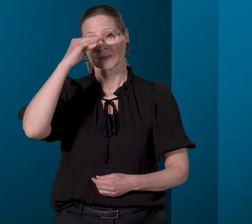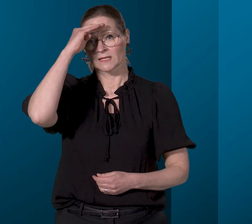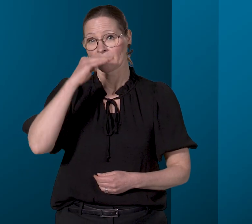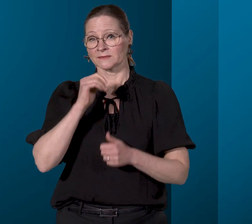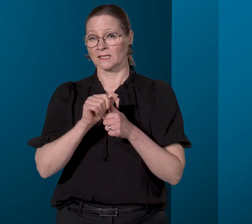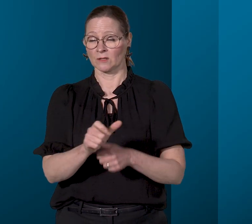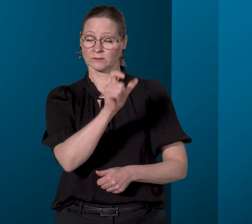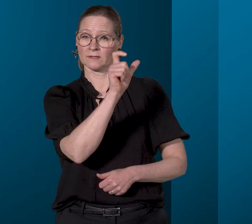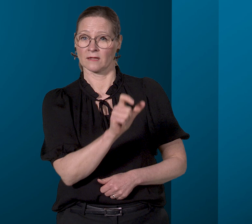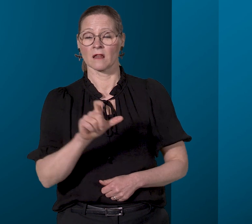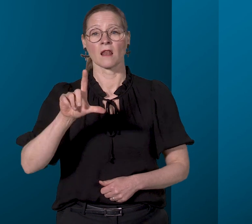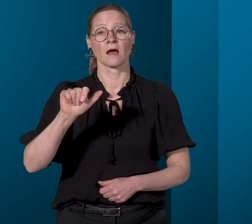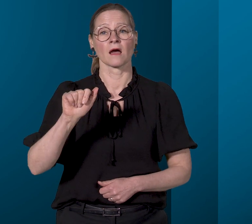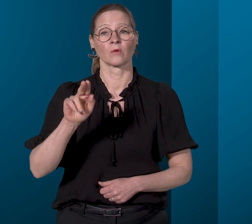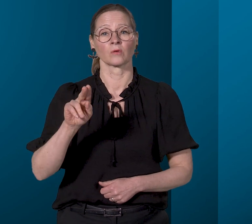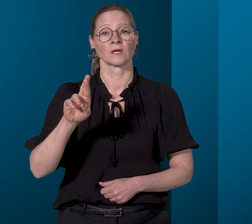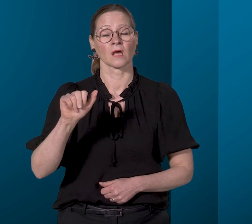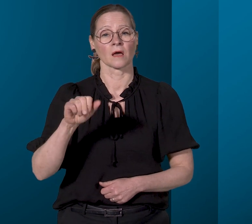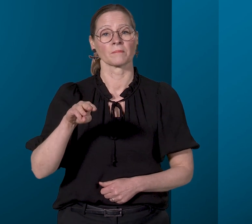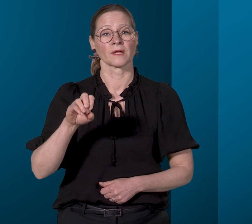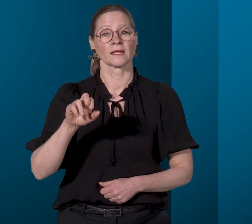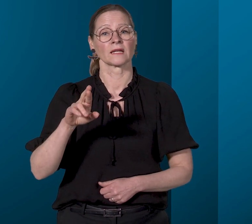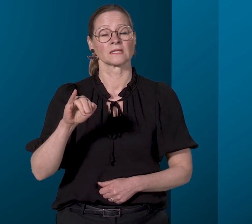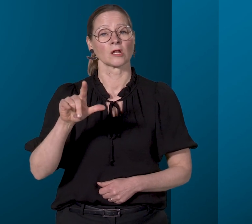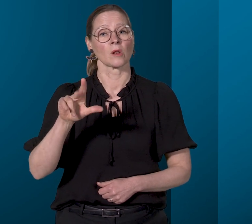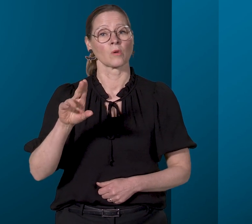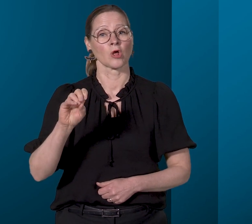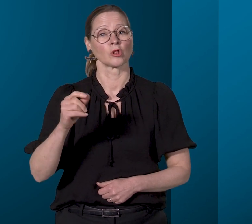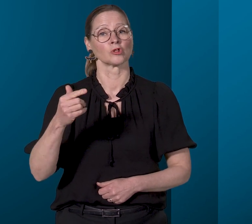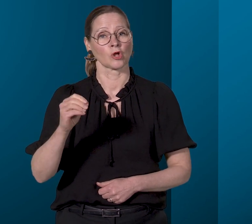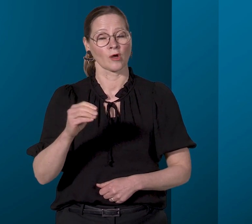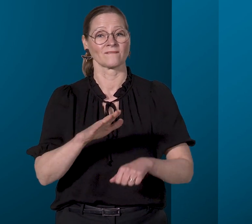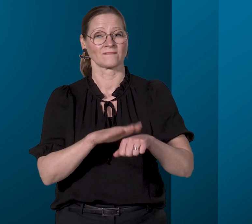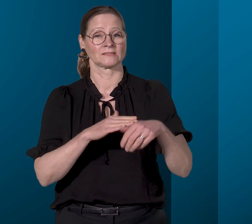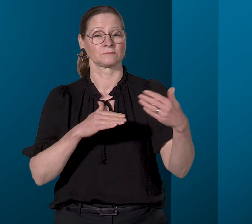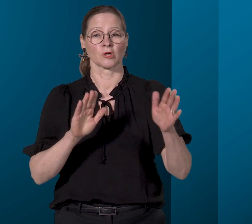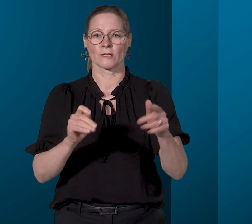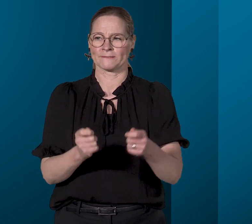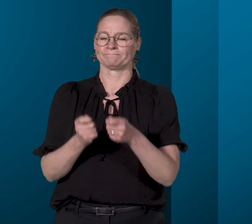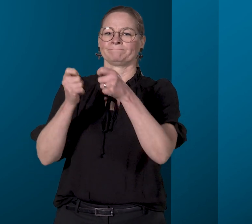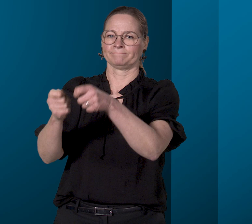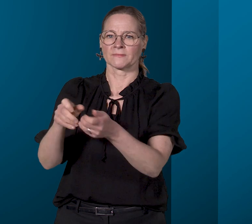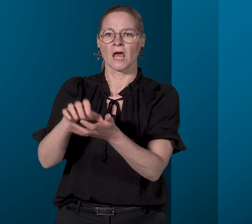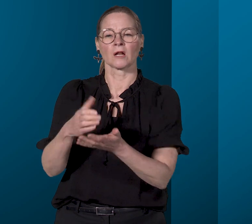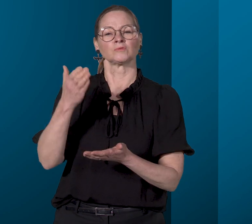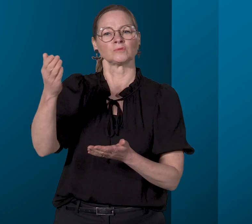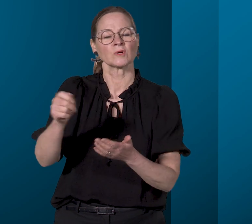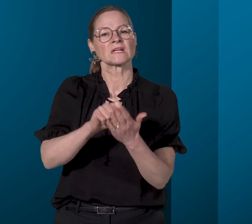Kansanedustaja Laura Meriluoto (vas) on jättänyt hallitukselle -